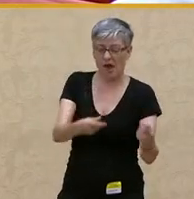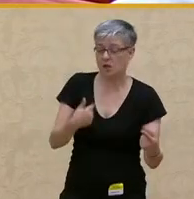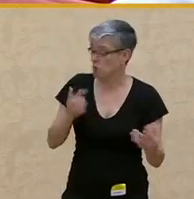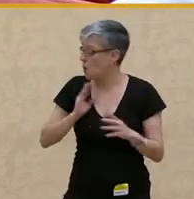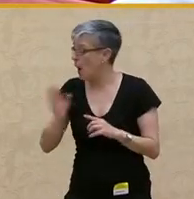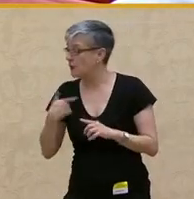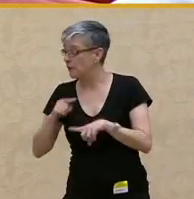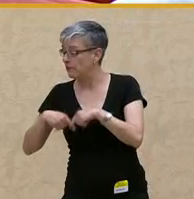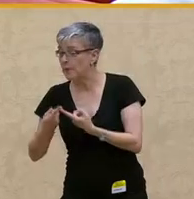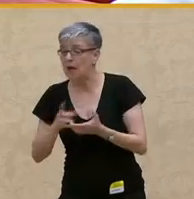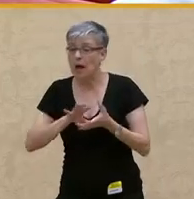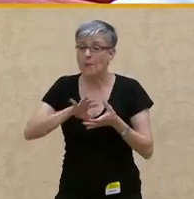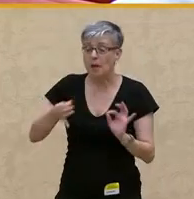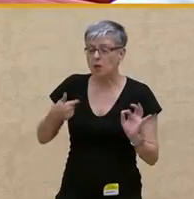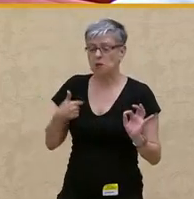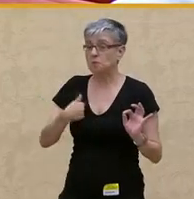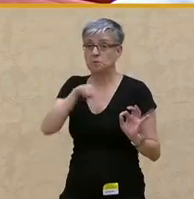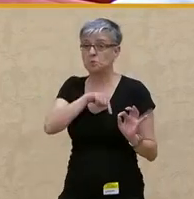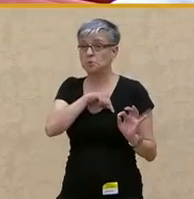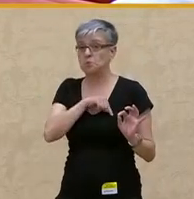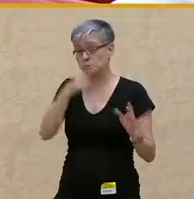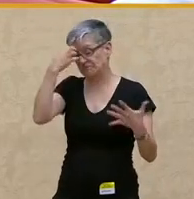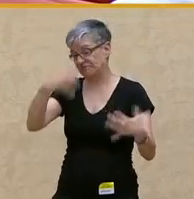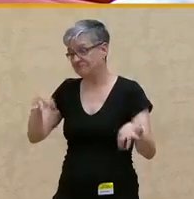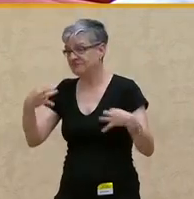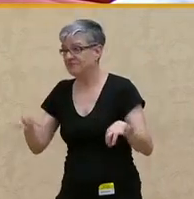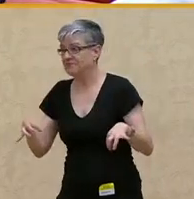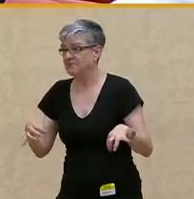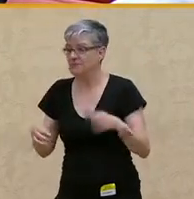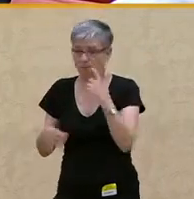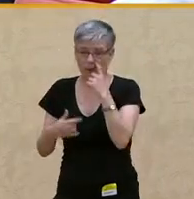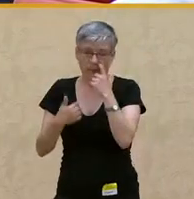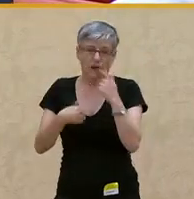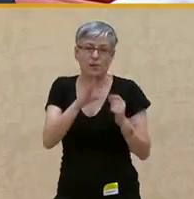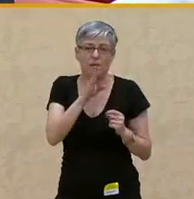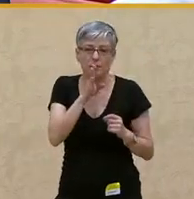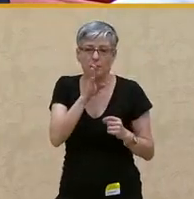o nuestros amigos, no somos conscientes. Lo han estado comentando. Una persona no